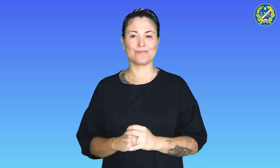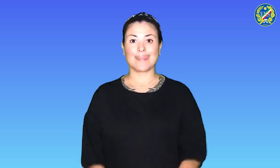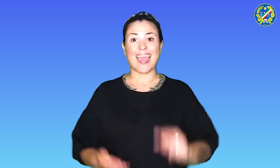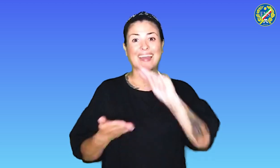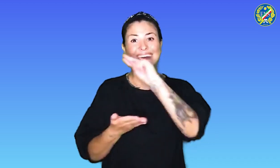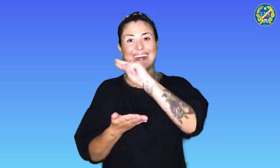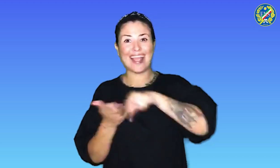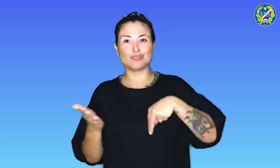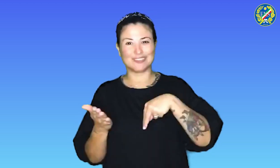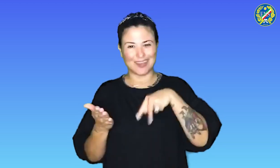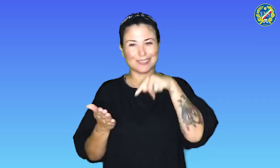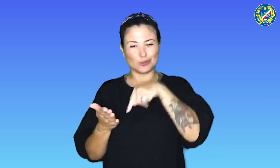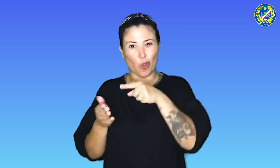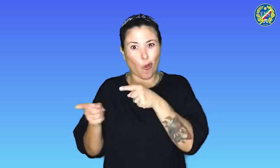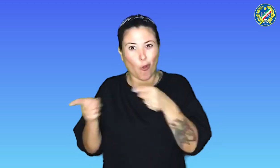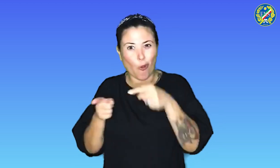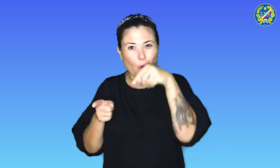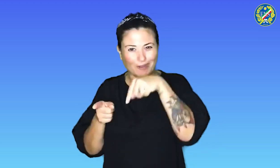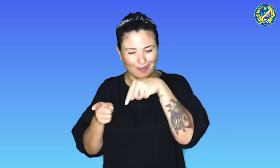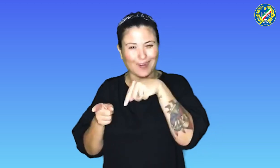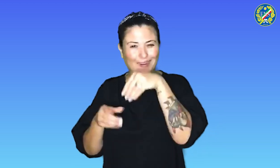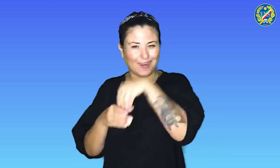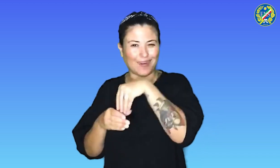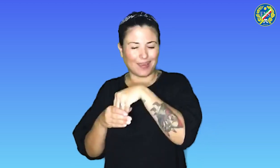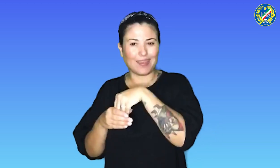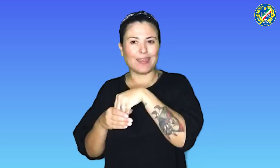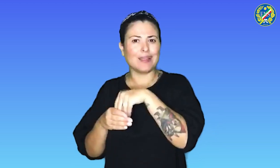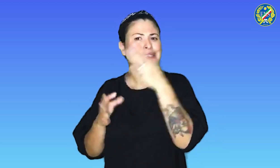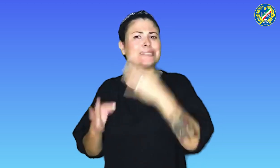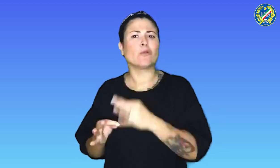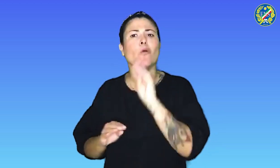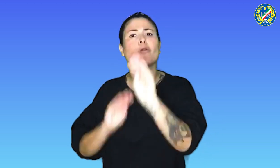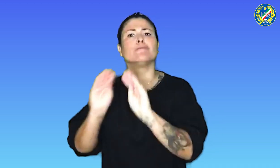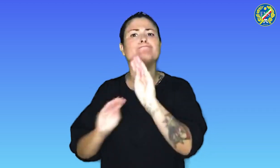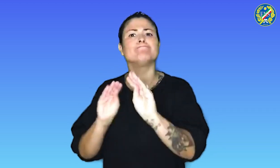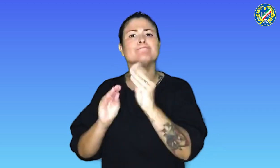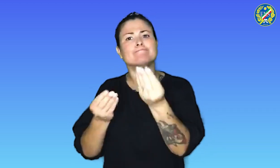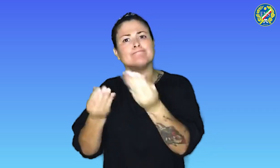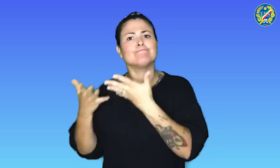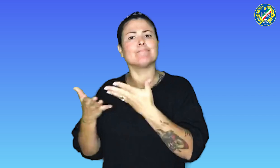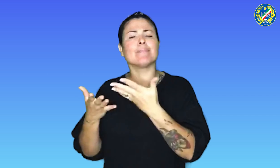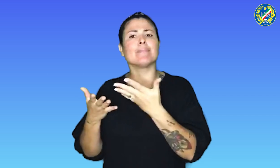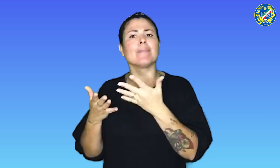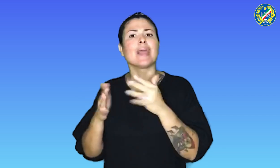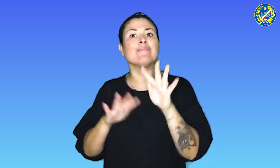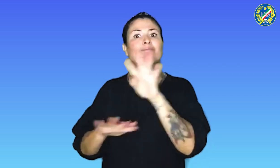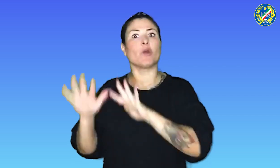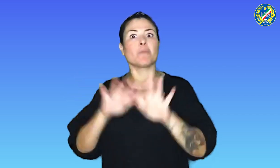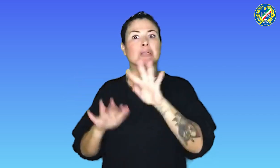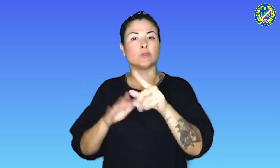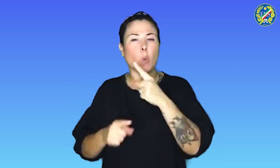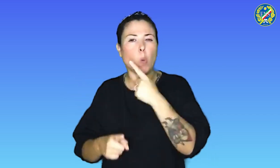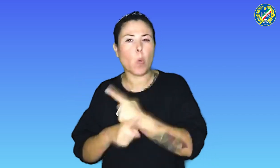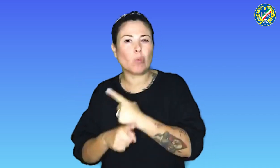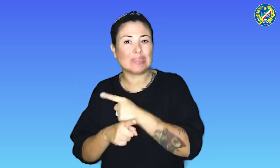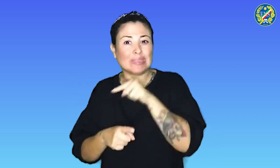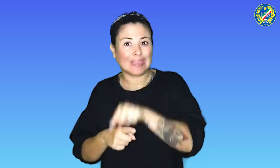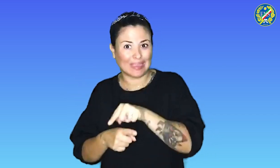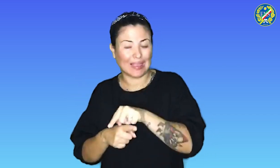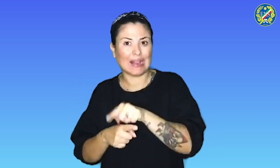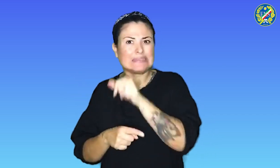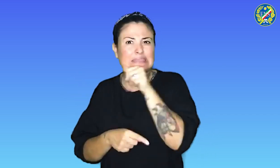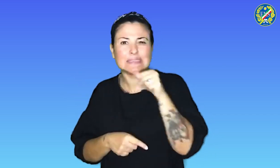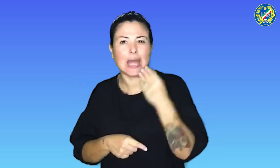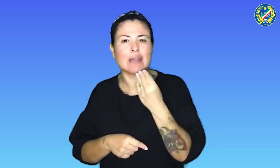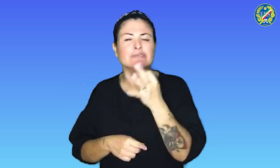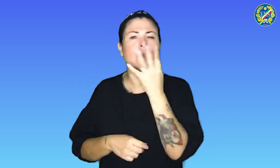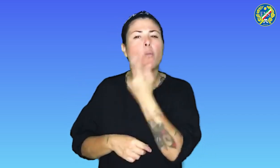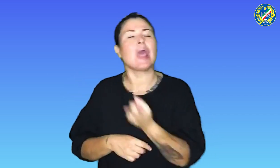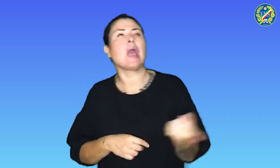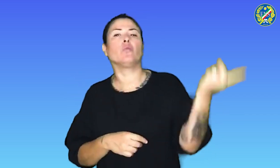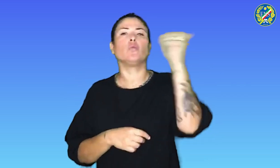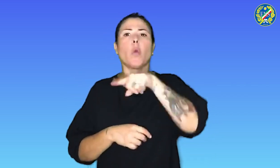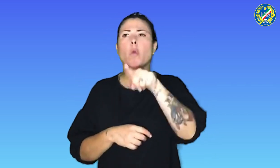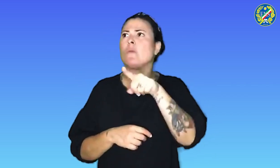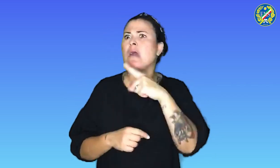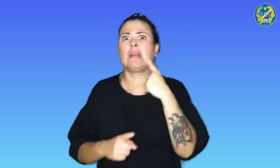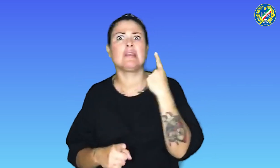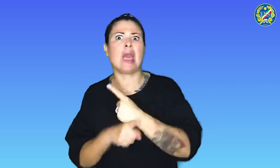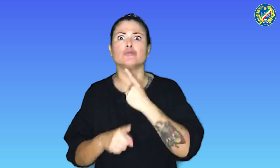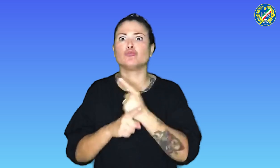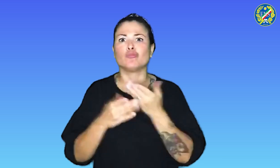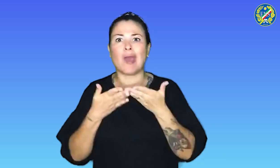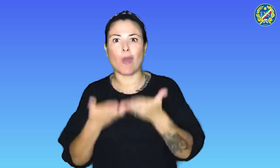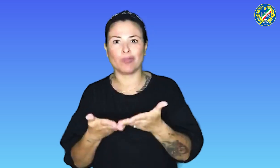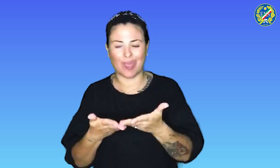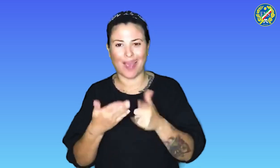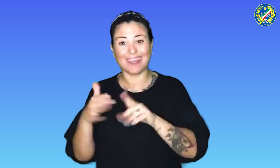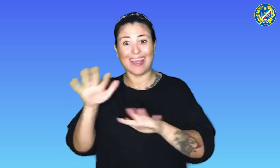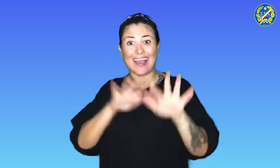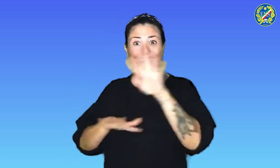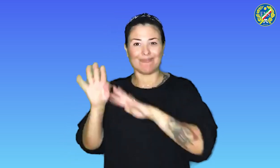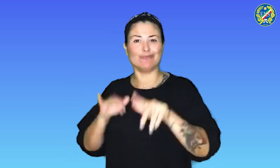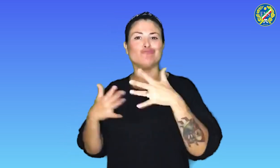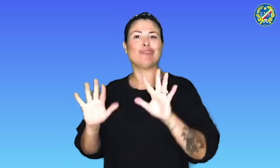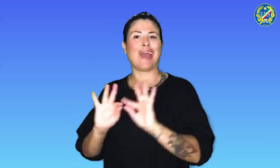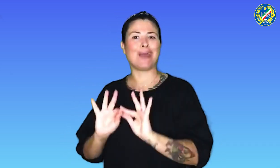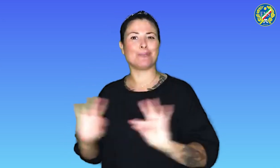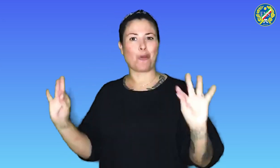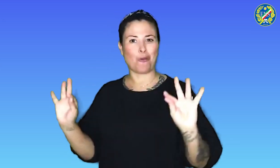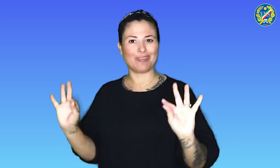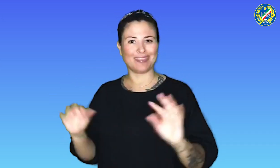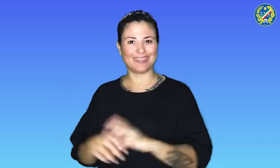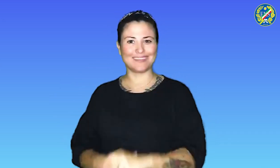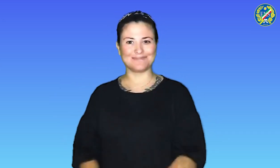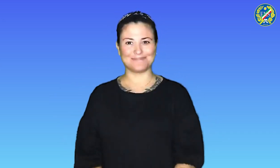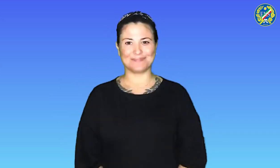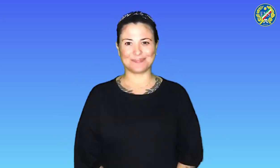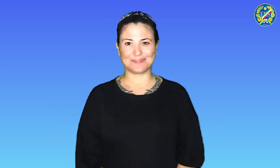In fase di registrazione ti saranno richieste solo le informazioni utili per aiutarti in caso di necessità.